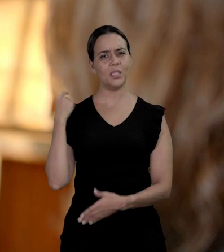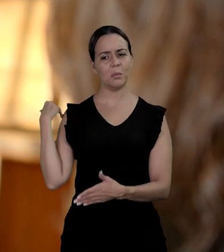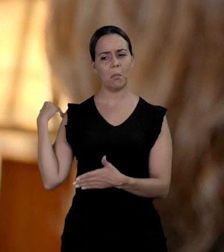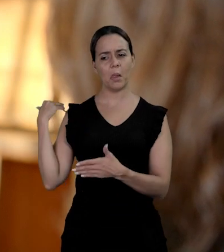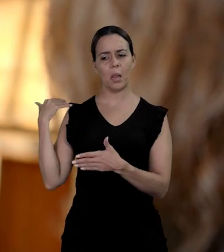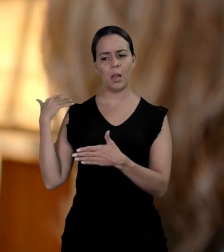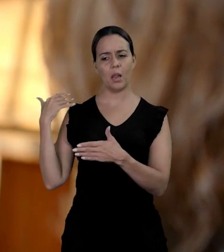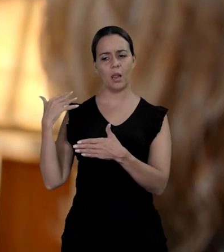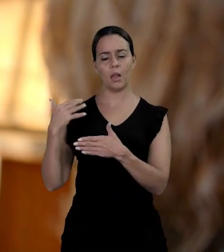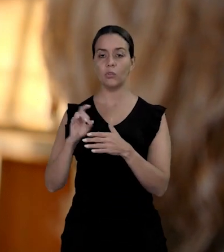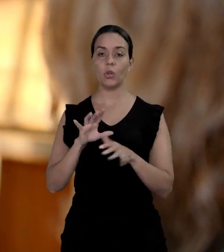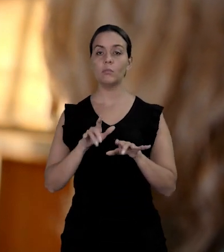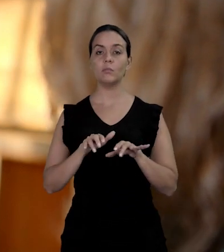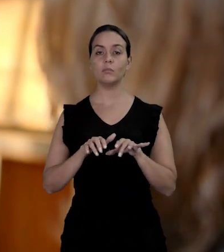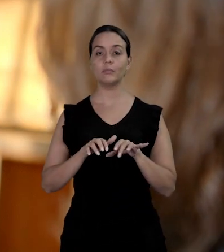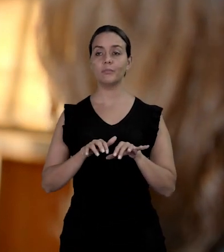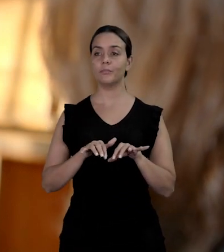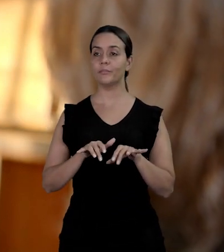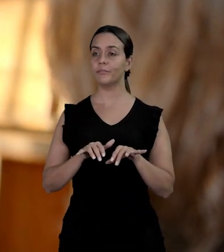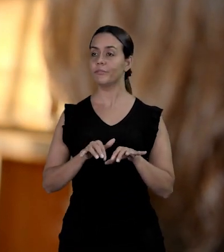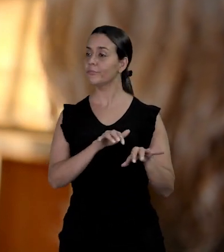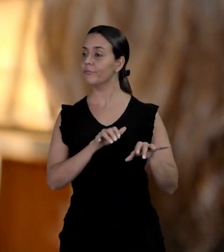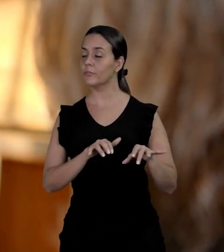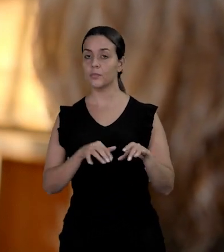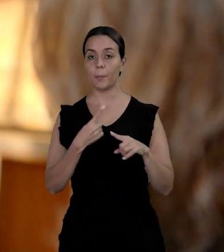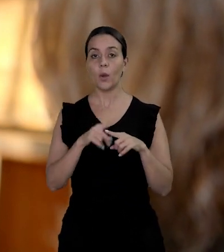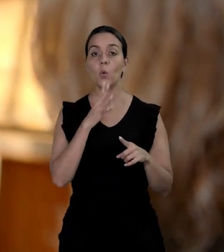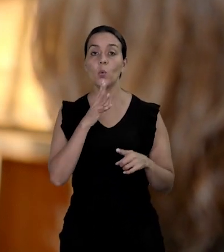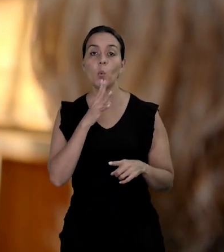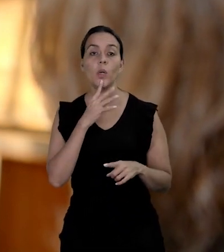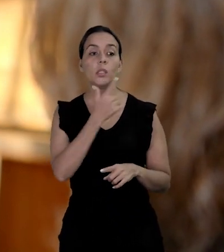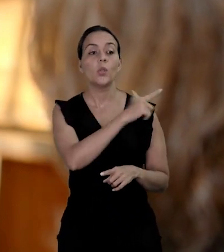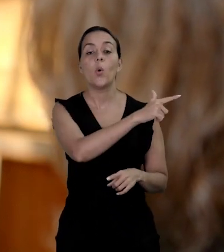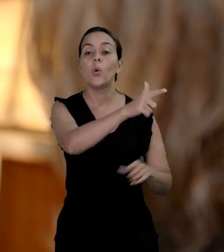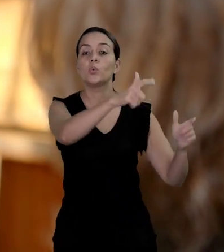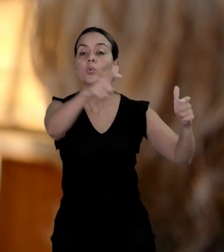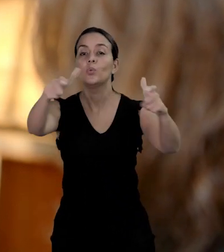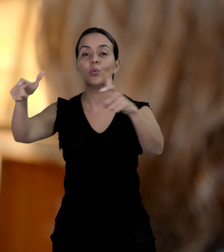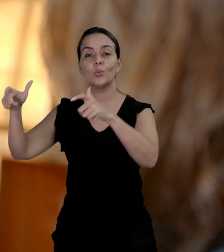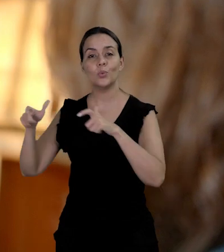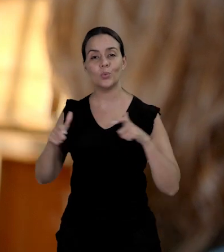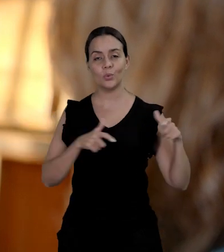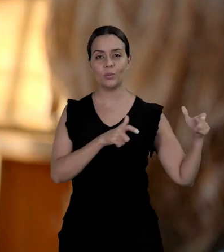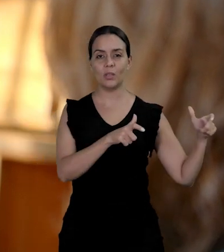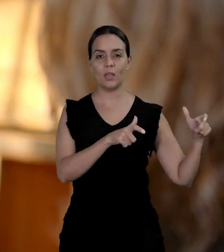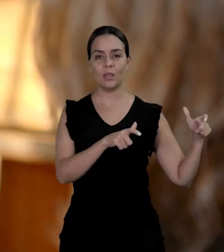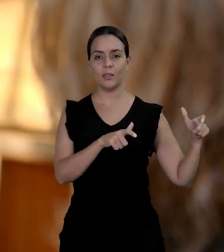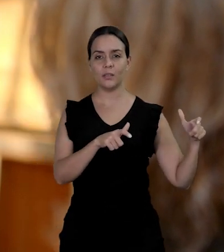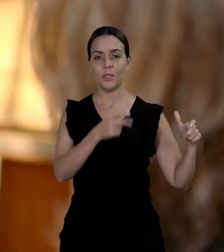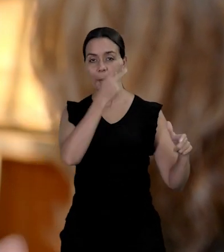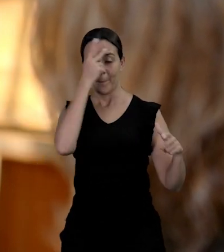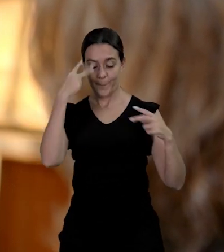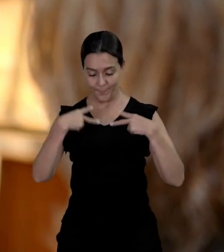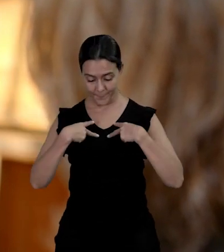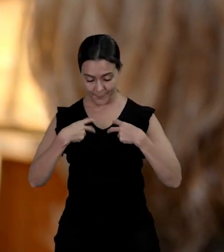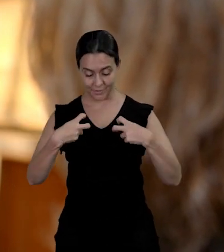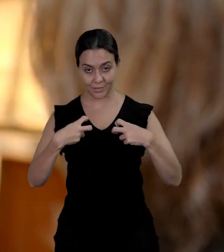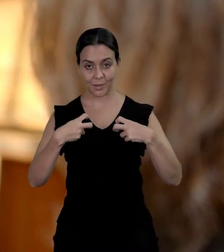Ou seja, ela seguiu uma vida, mas não teve esses espaços de distanciamento, não teve um espaço para perceber o quão errada ela estava.